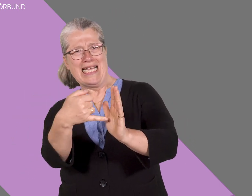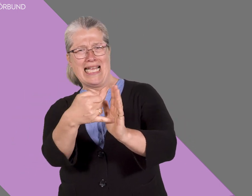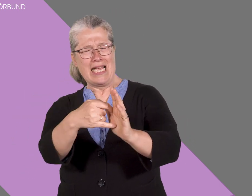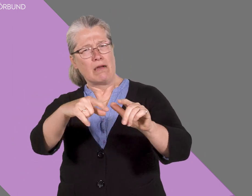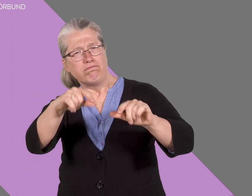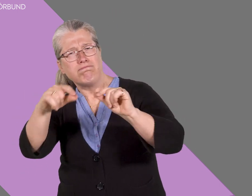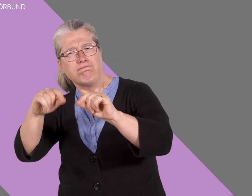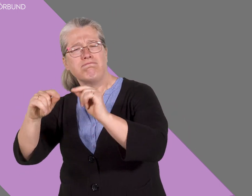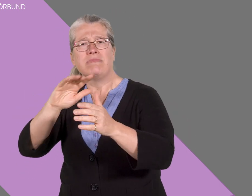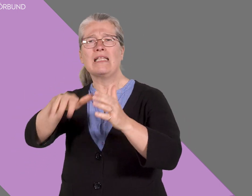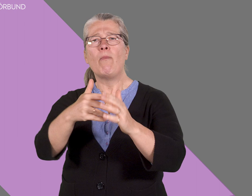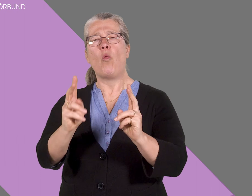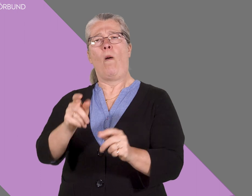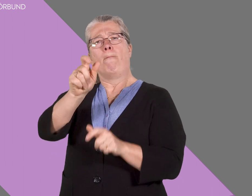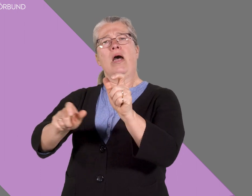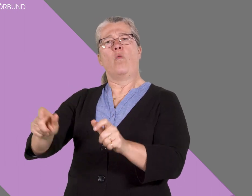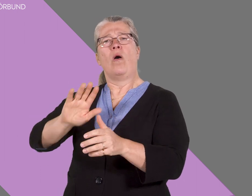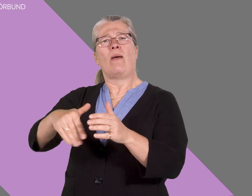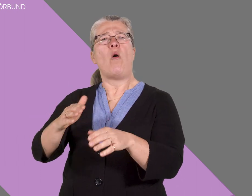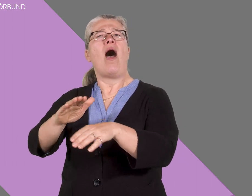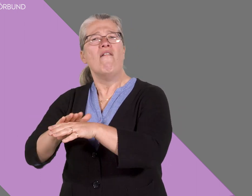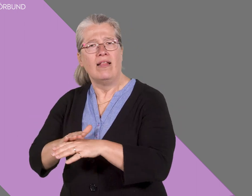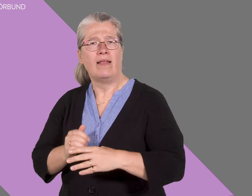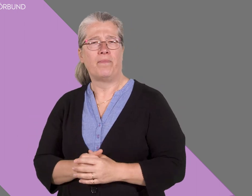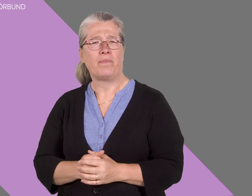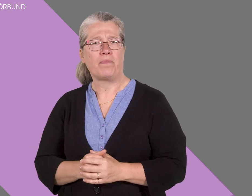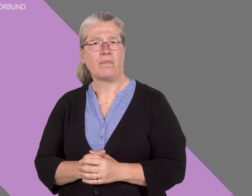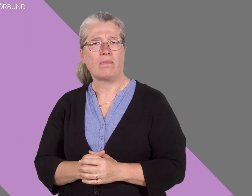och teckenspråkiga kommer att beaktas i regeringsprogrammet.